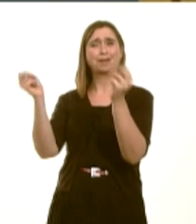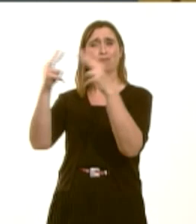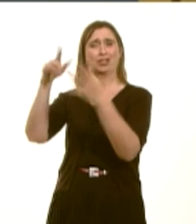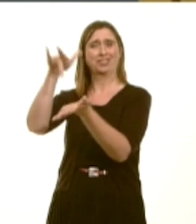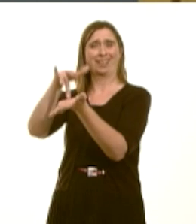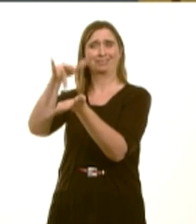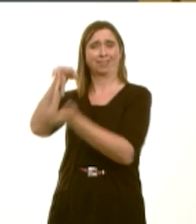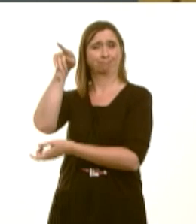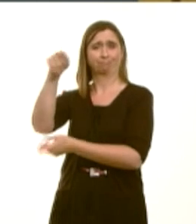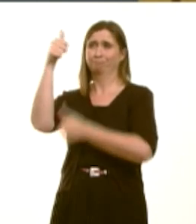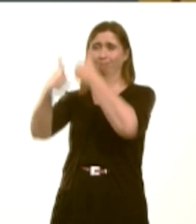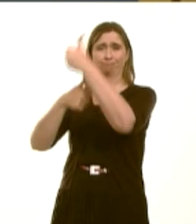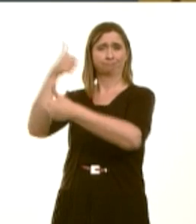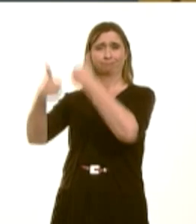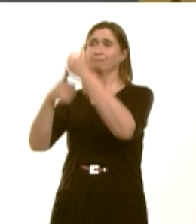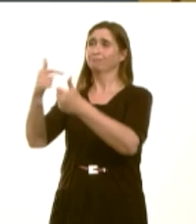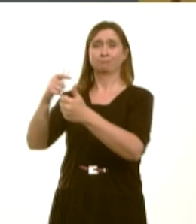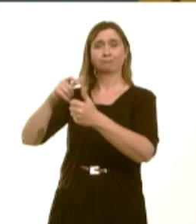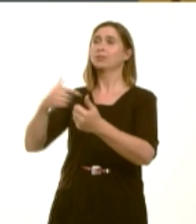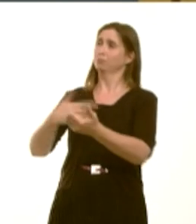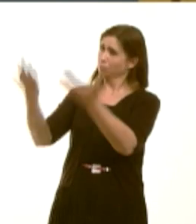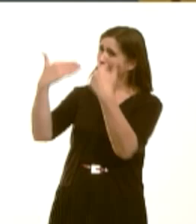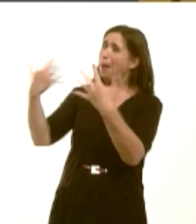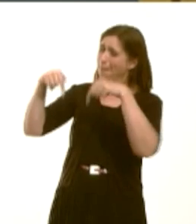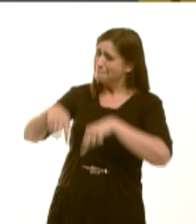nhwín cynnal arddangosfa yr wythnos diwethaf. Maeín berffaith amlwg erbyn hyn bod y buddsoddiad